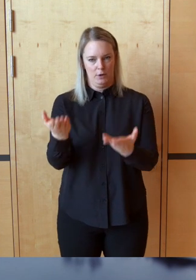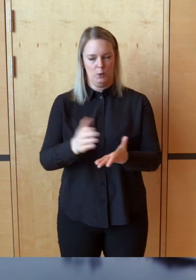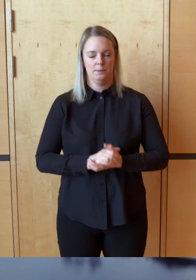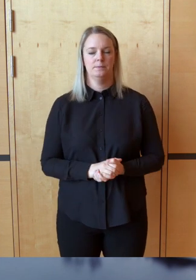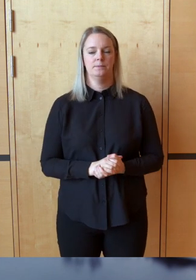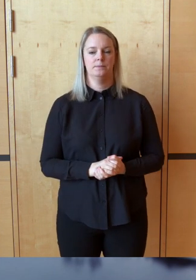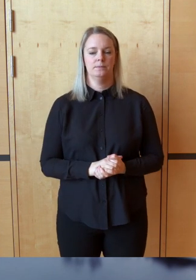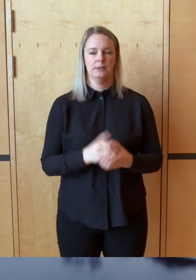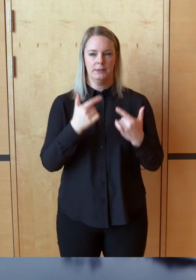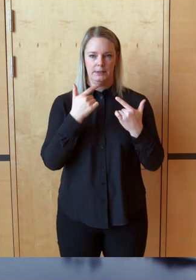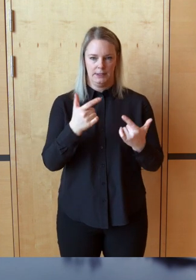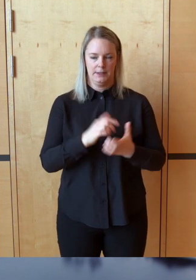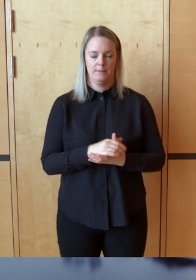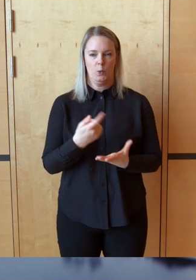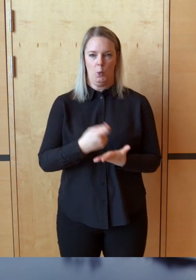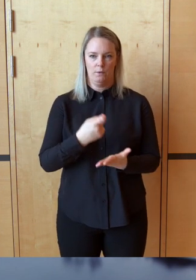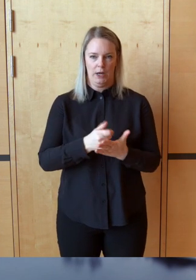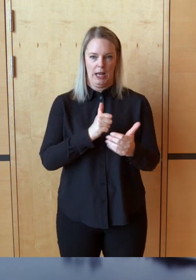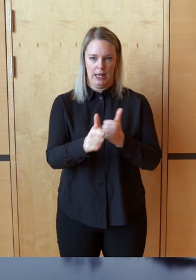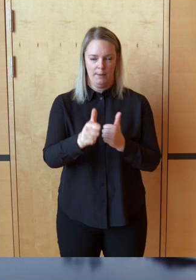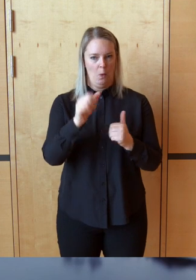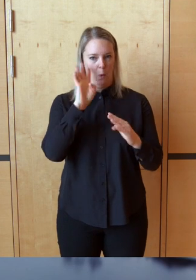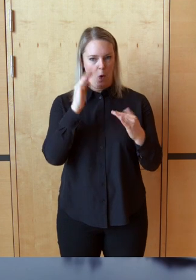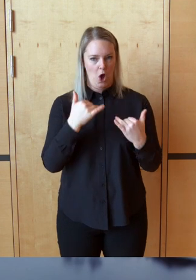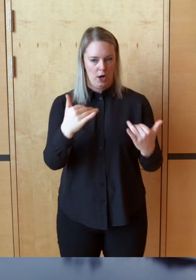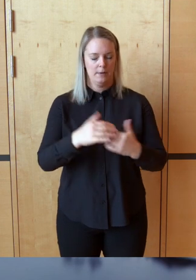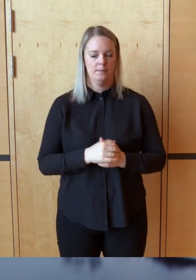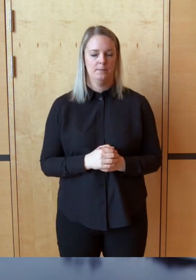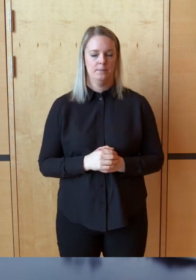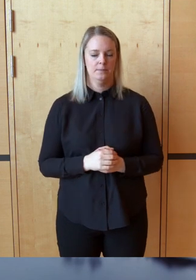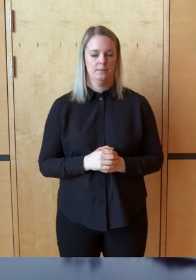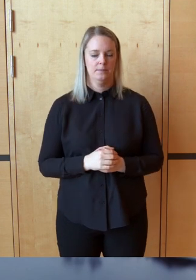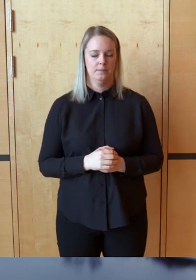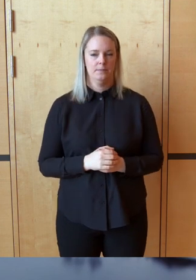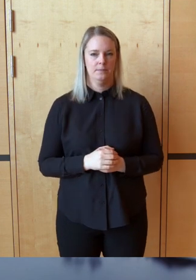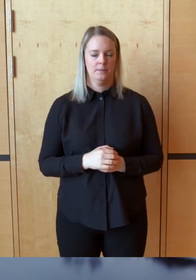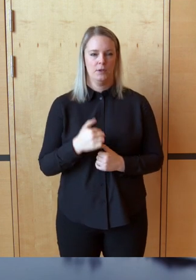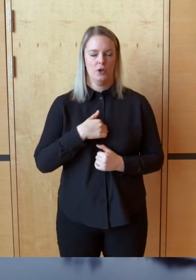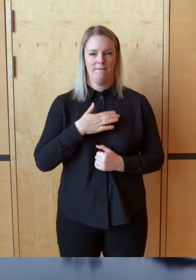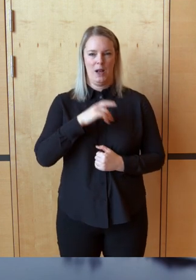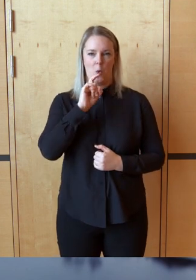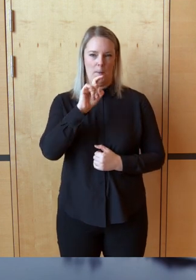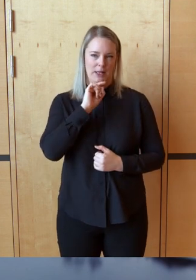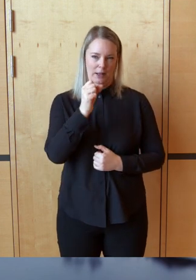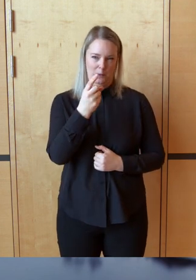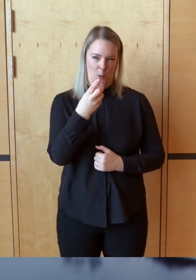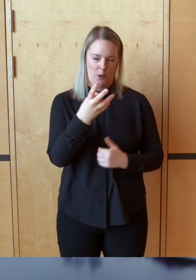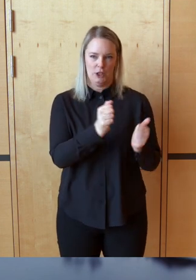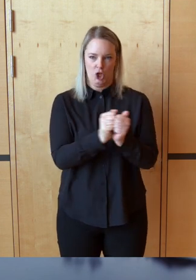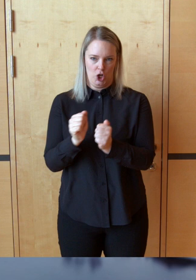Tack för roligt ordförande ledamöter och herrar Jag vill bara kommentera några saker Var kommer fram här